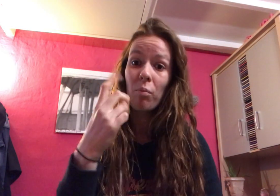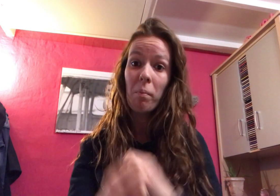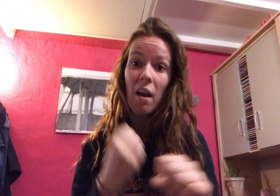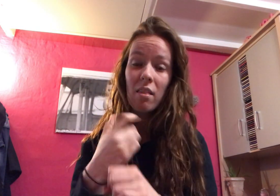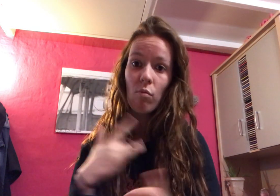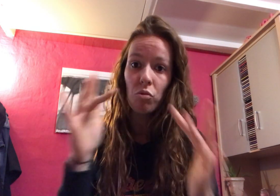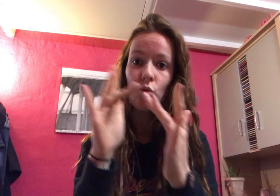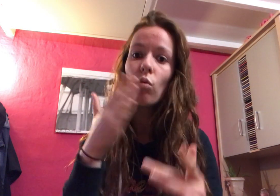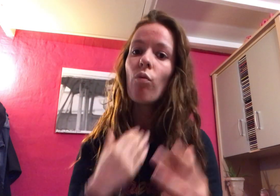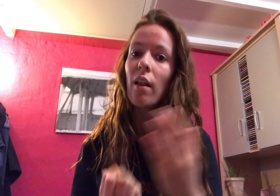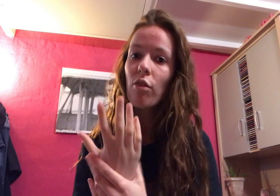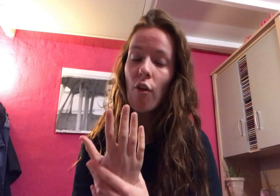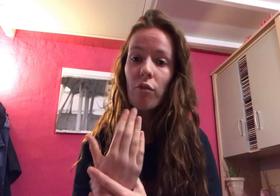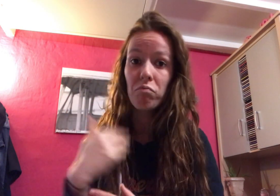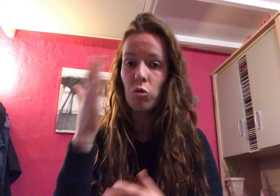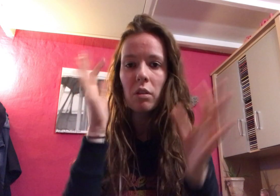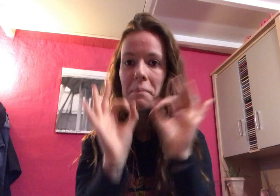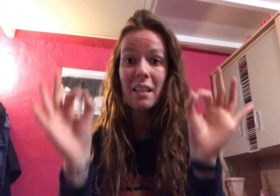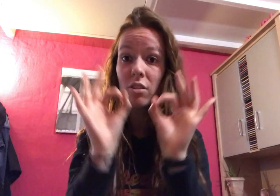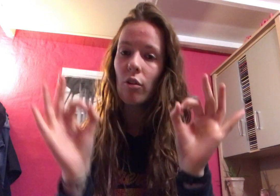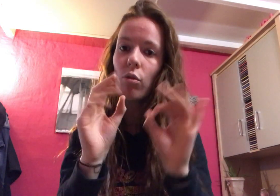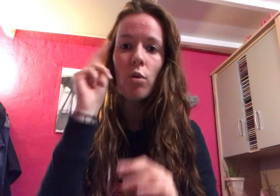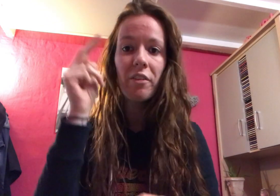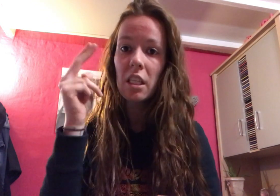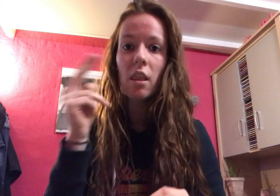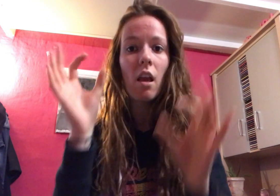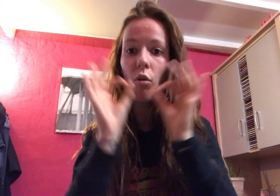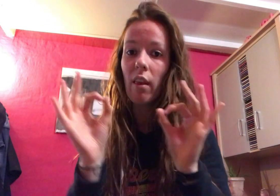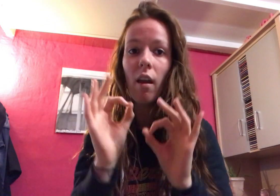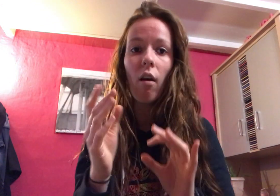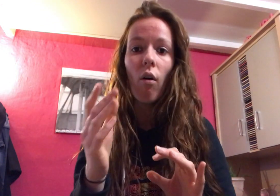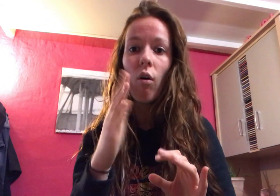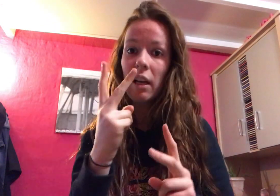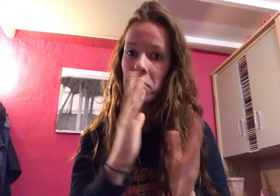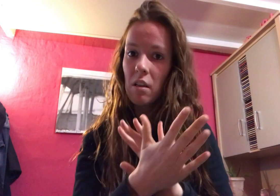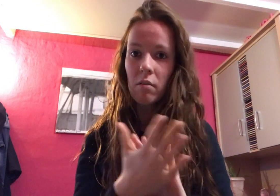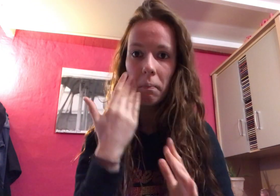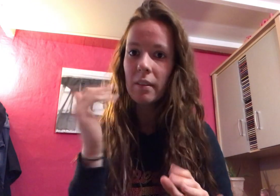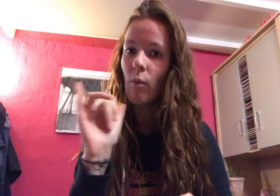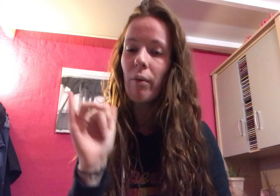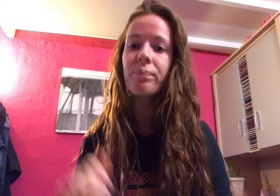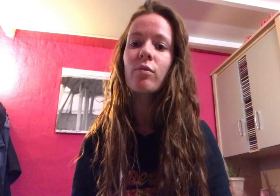C’est la première année où je suis allée à Louvain-la-Neuve je ne connaissais personne, ni l’université, je ne savais pas ce que c’était le Kap Signes.